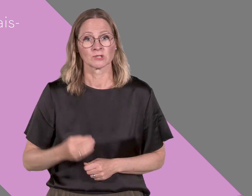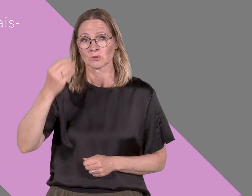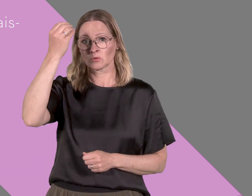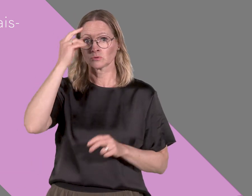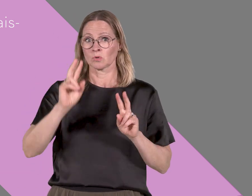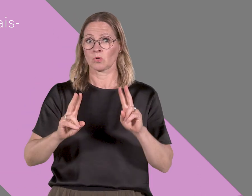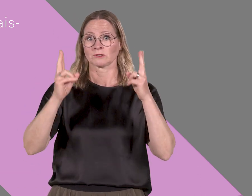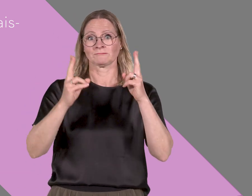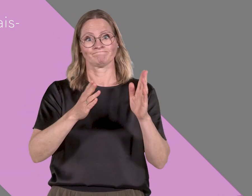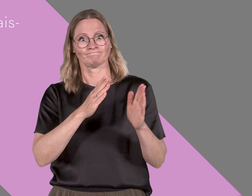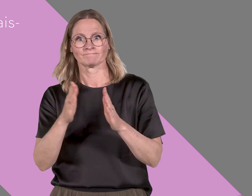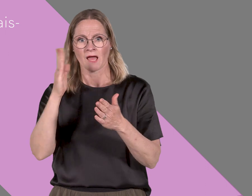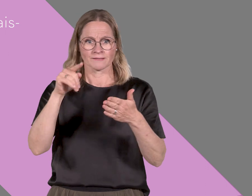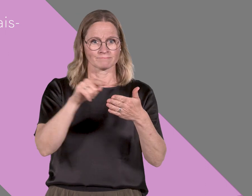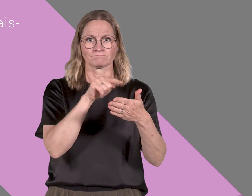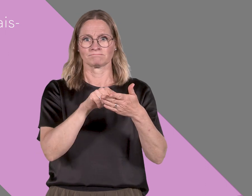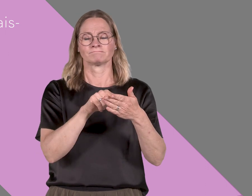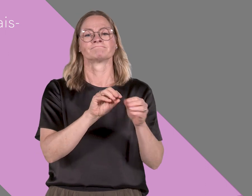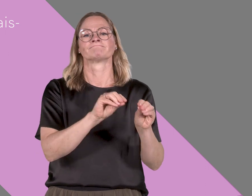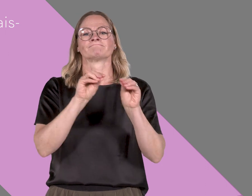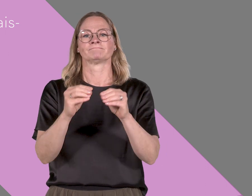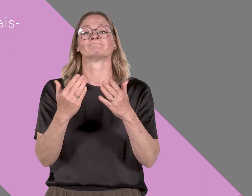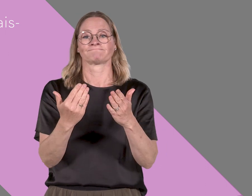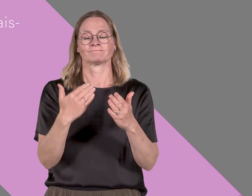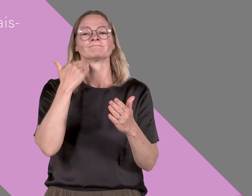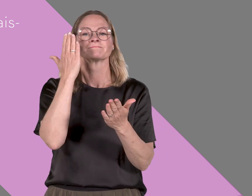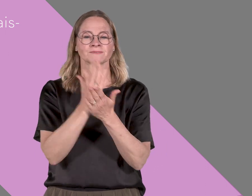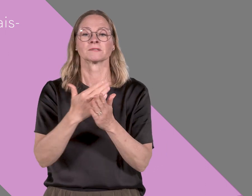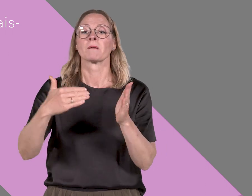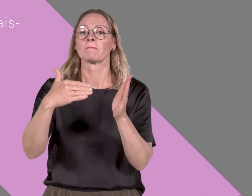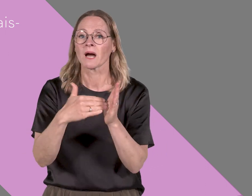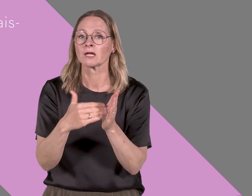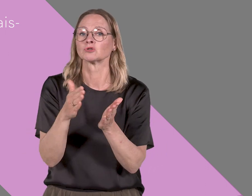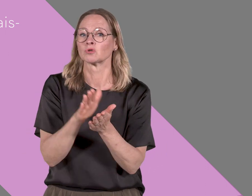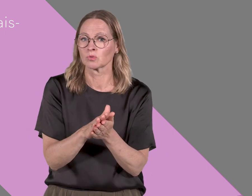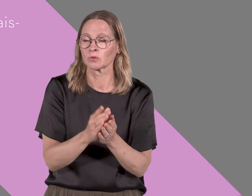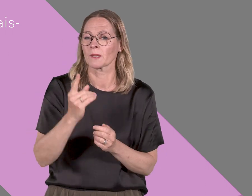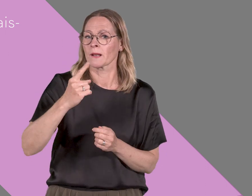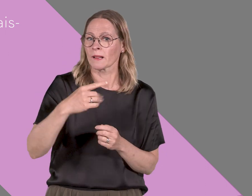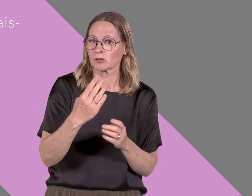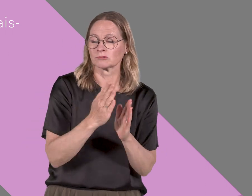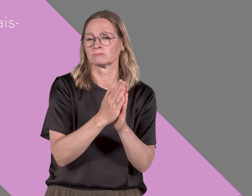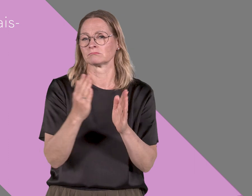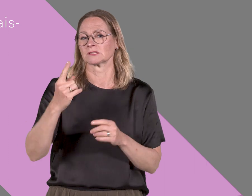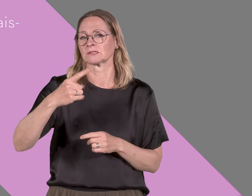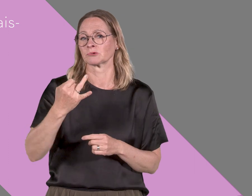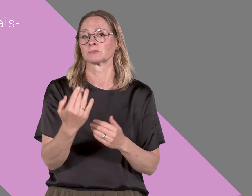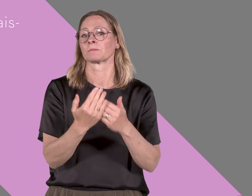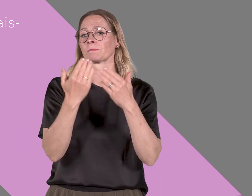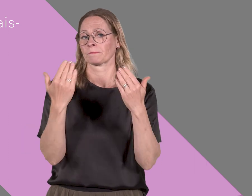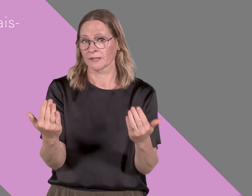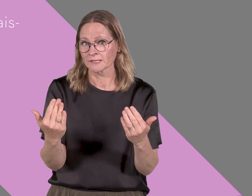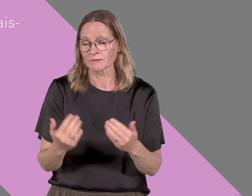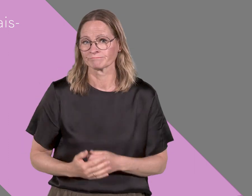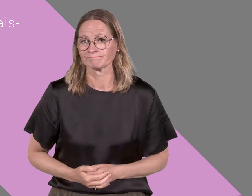Kurssin uusi järjestämisajankohta on 14.−17.11.2023.